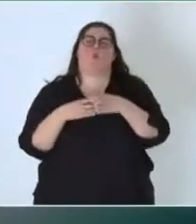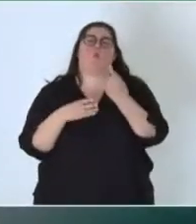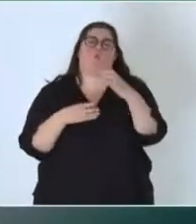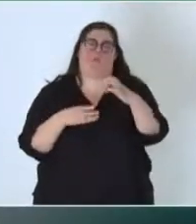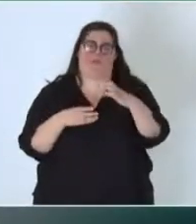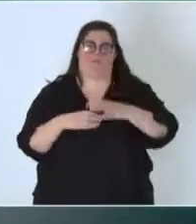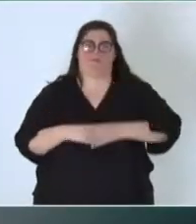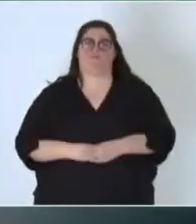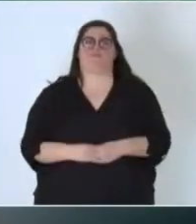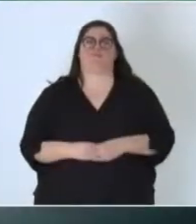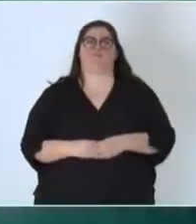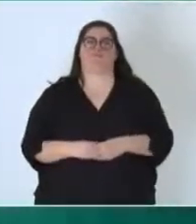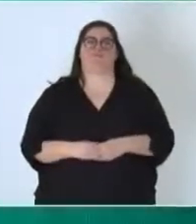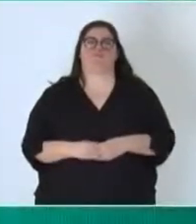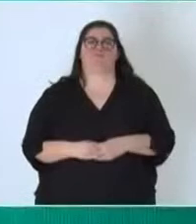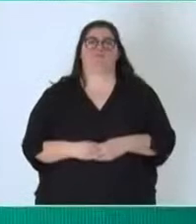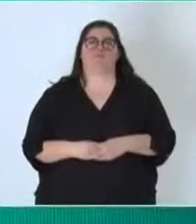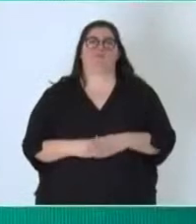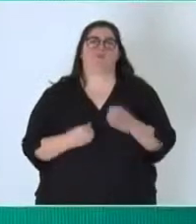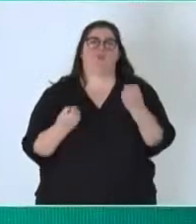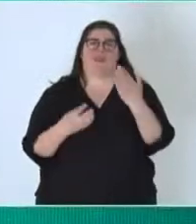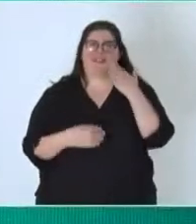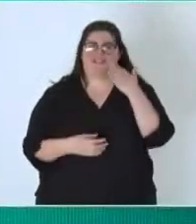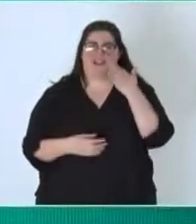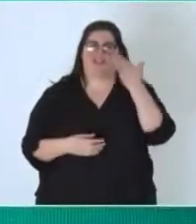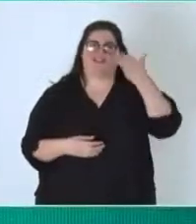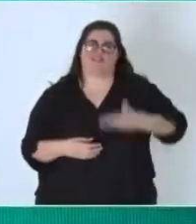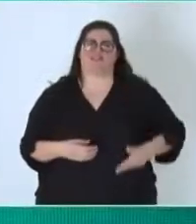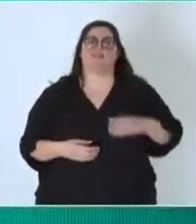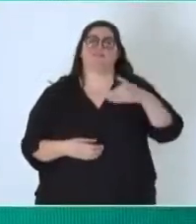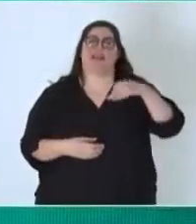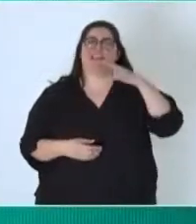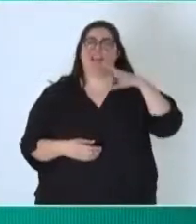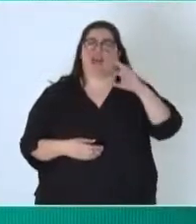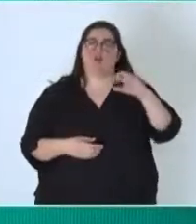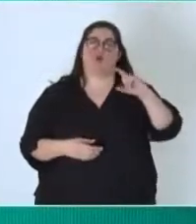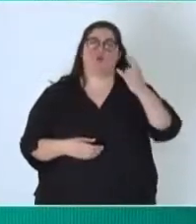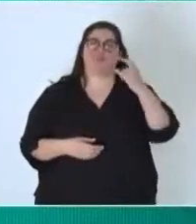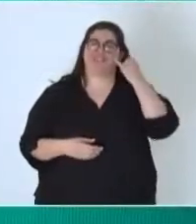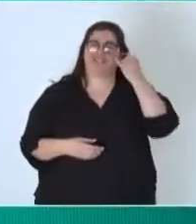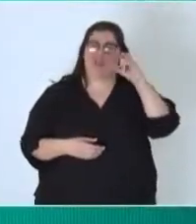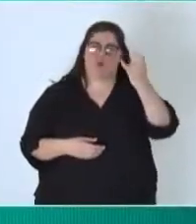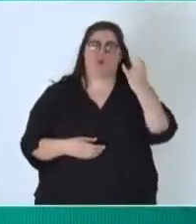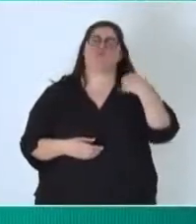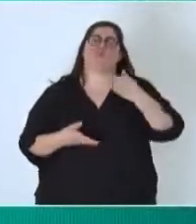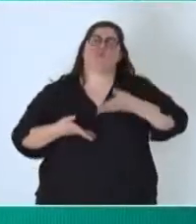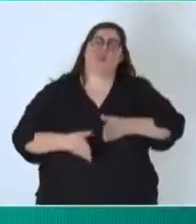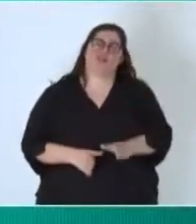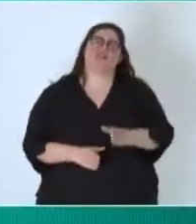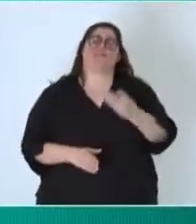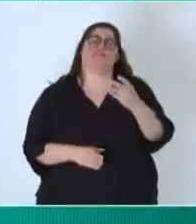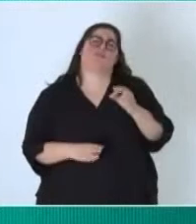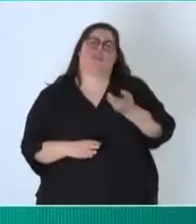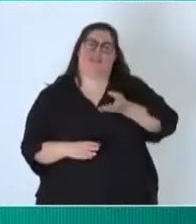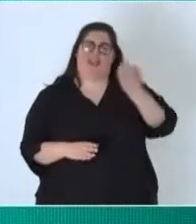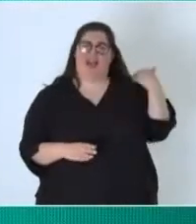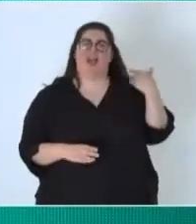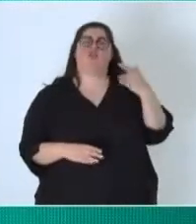LOS PARTICIPANTES VAN A TENER UN MINUTO CADA UNO PARA